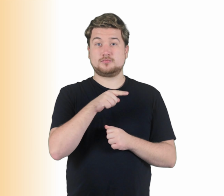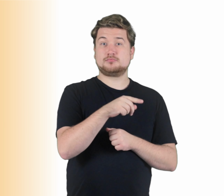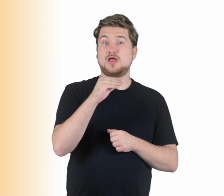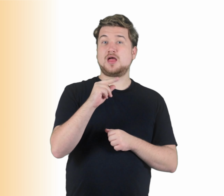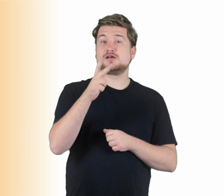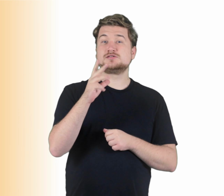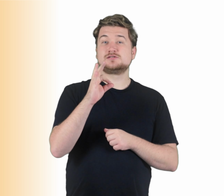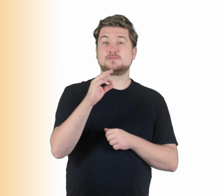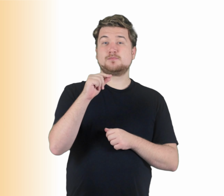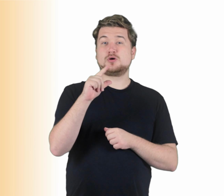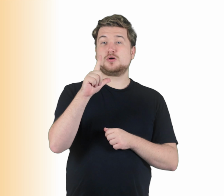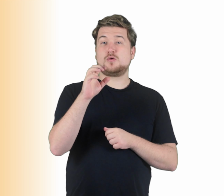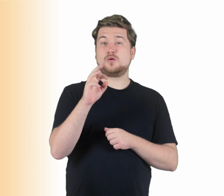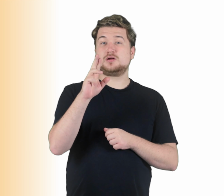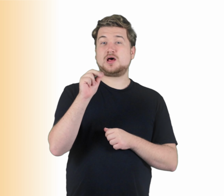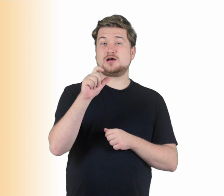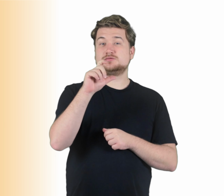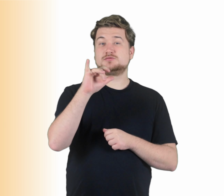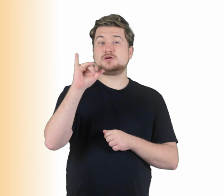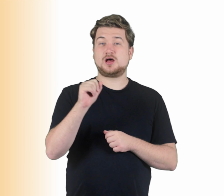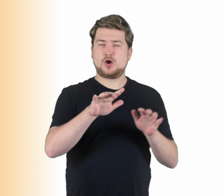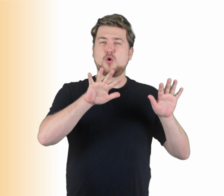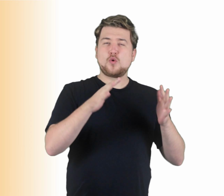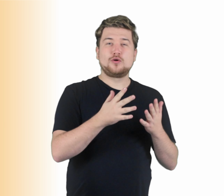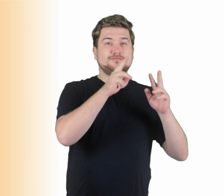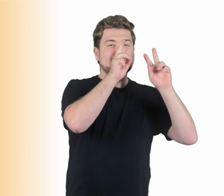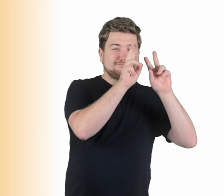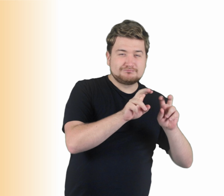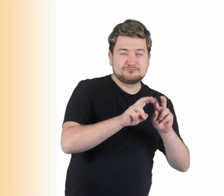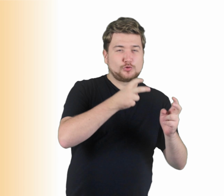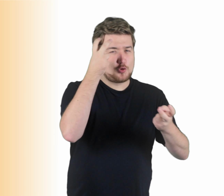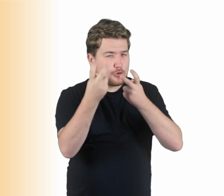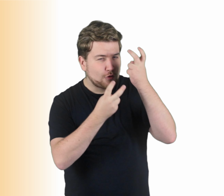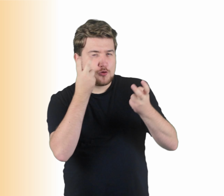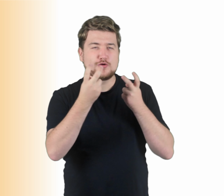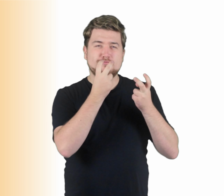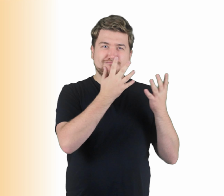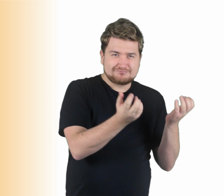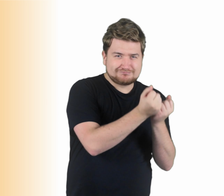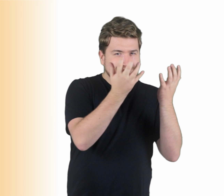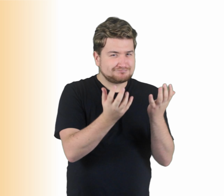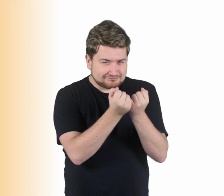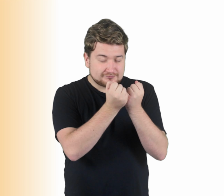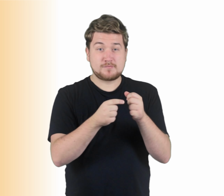eksploracja